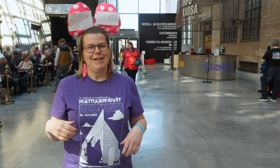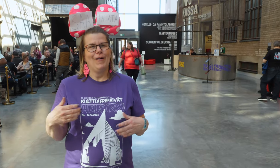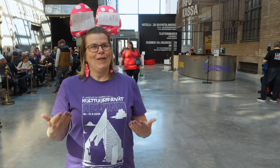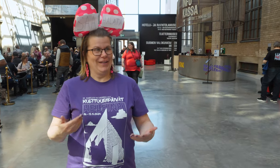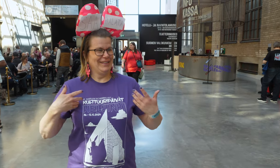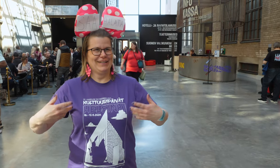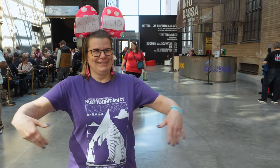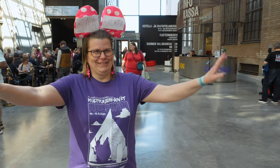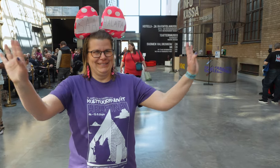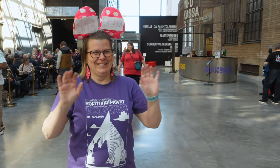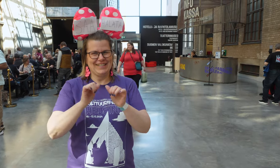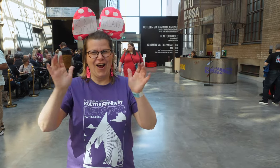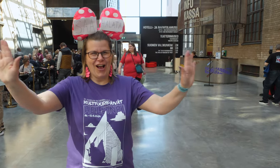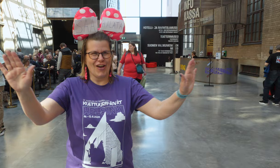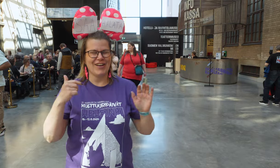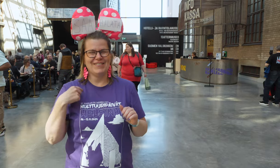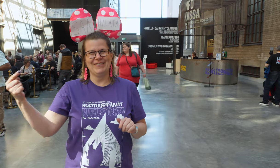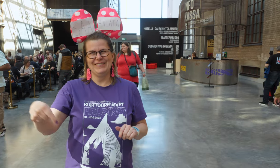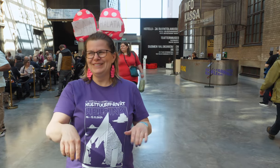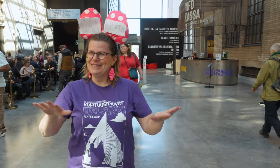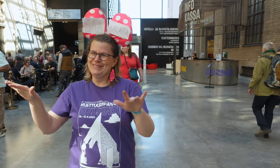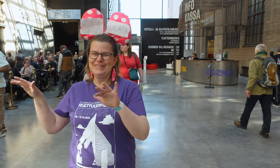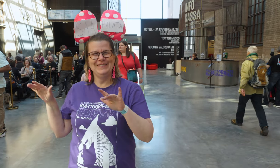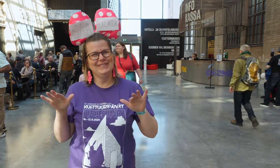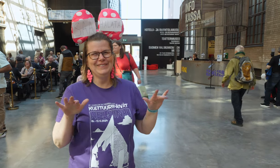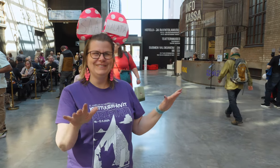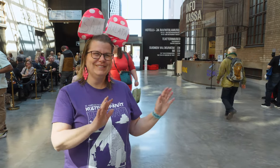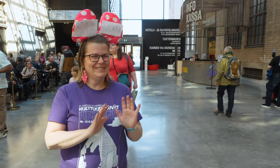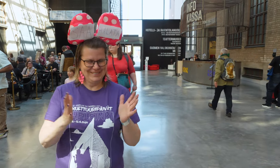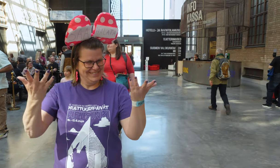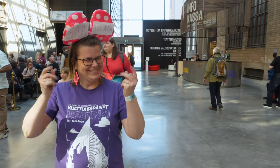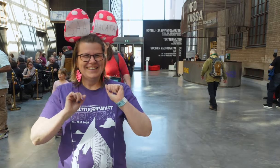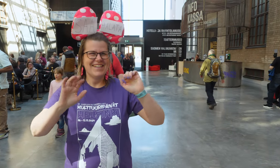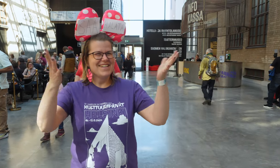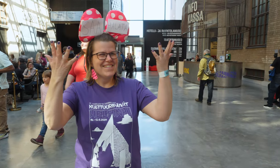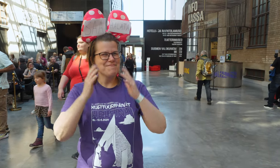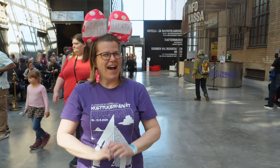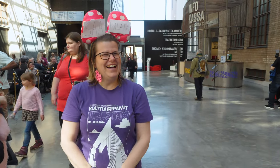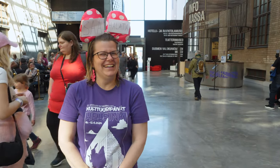Nyt lapset saavat olla kotona, niin tulin tänne nauttimaan tunnelmasta ja olemaan vapaa!